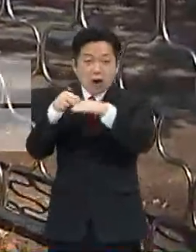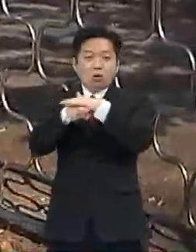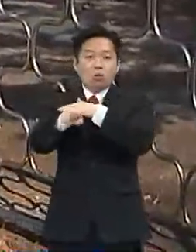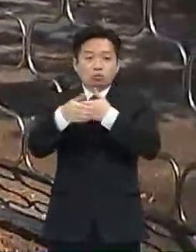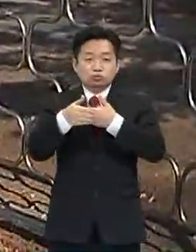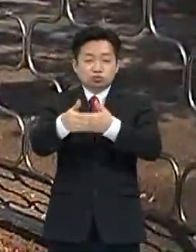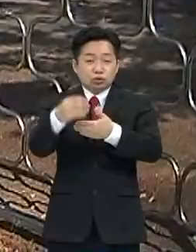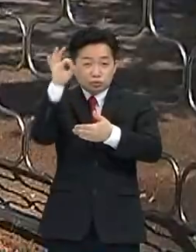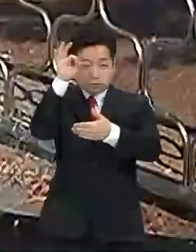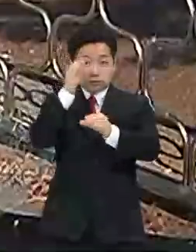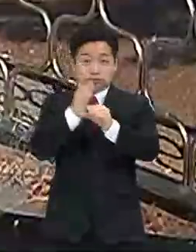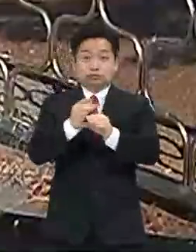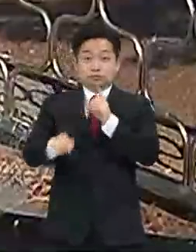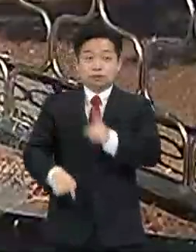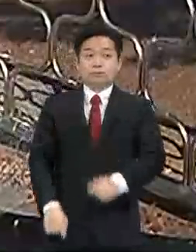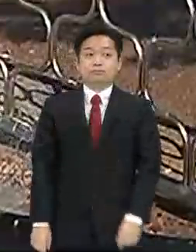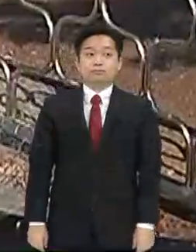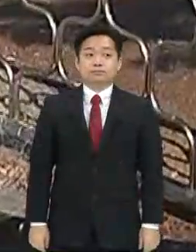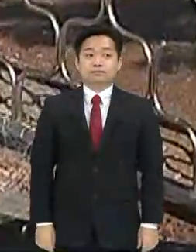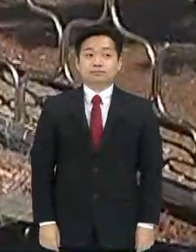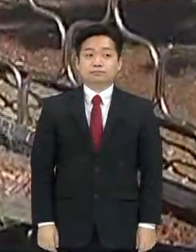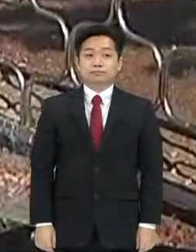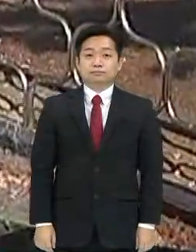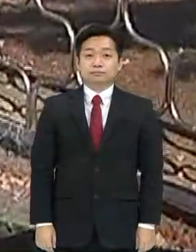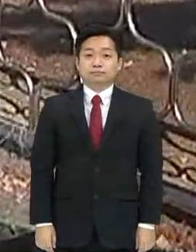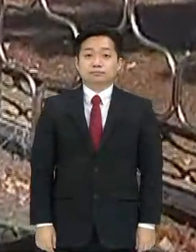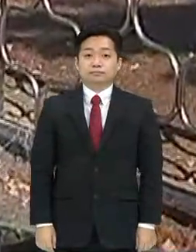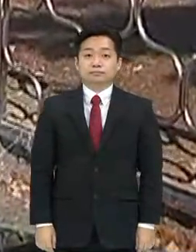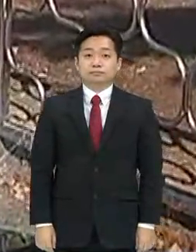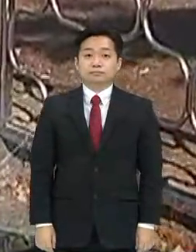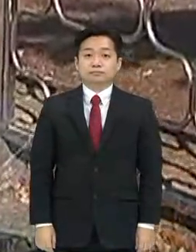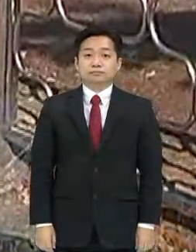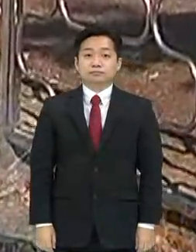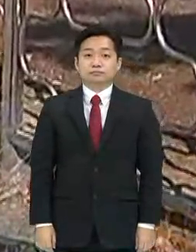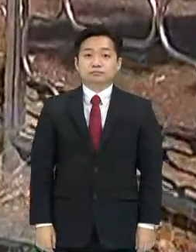있습니다. SBS 유수환입니다. (앵커) 국회의원 출마를 하면서 재산을 축소 신고한 의혹이 있는 무소속 김홍걸